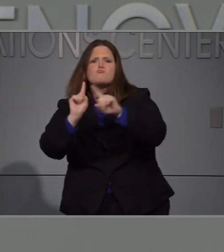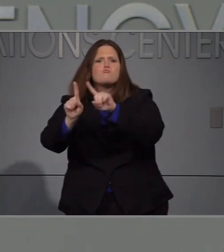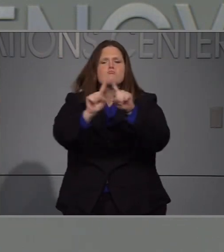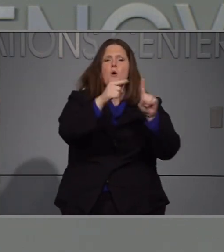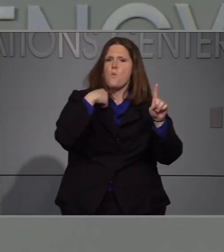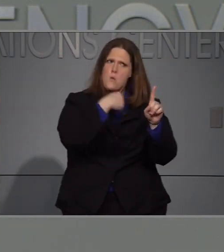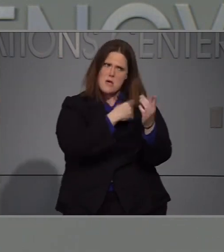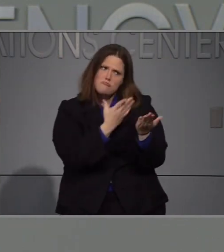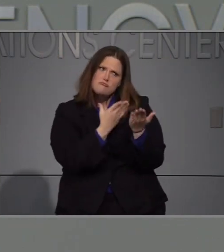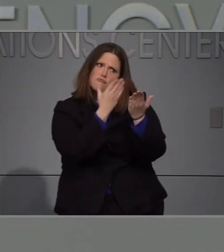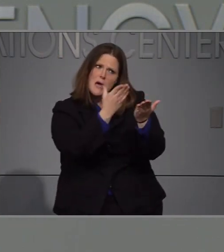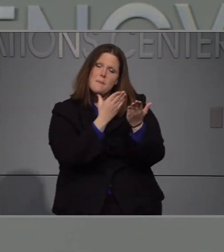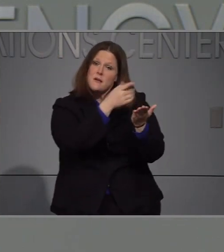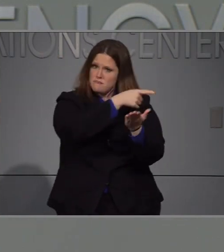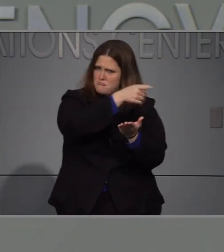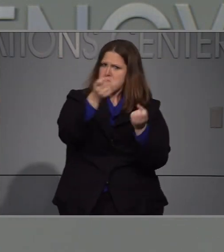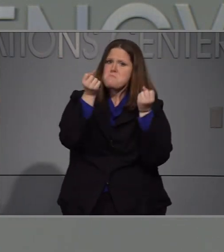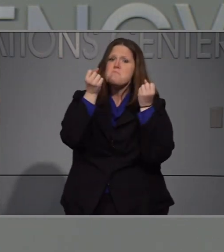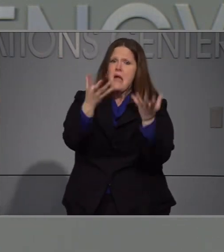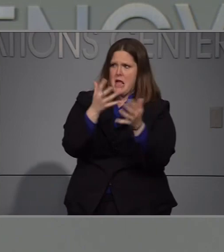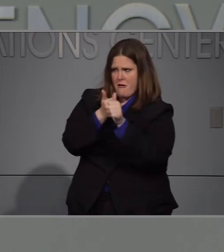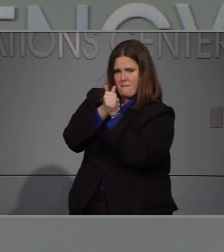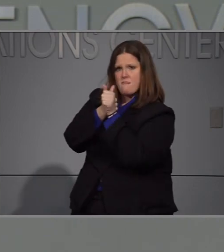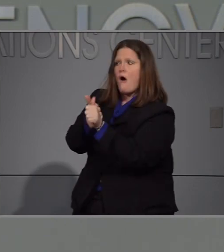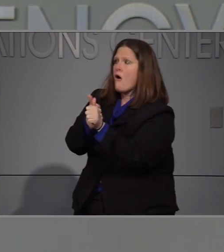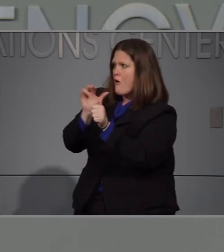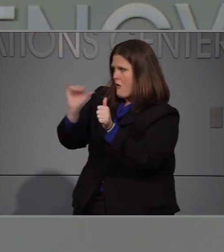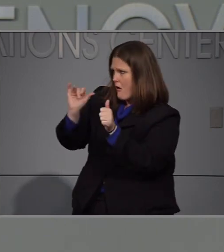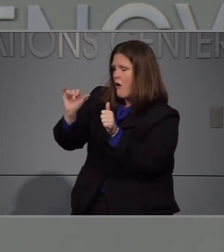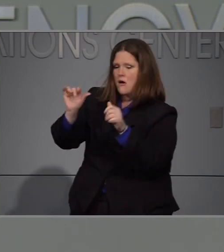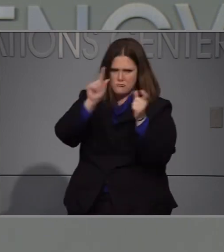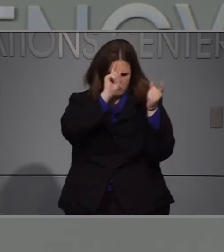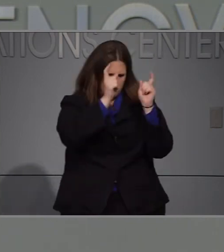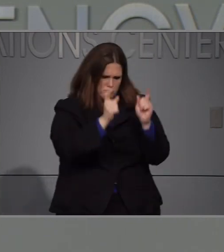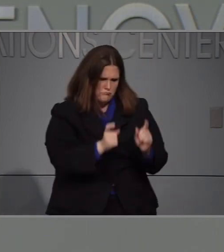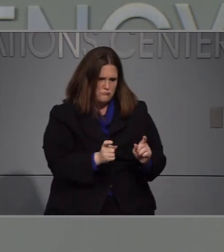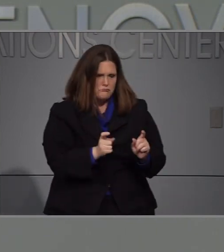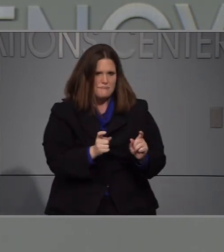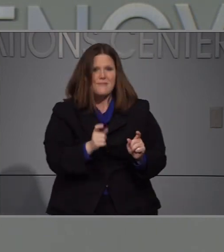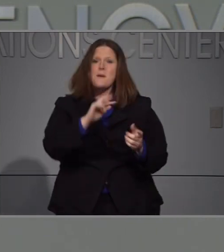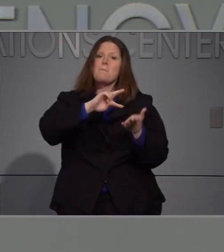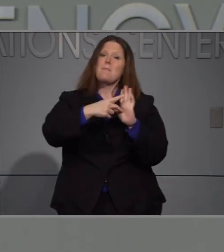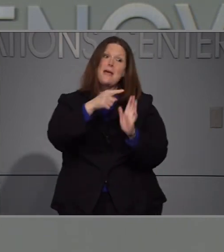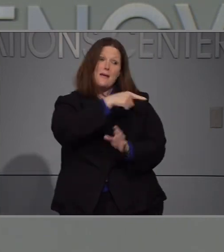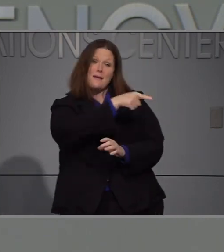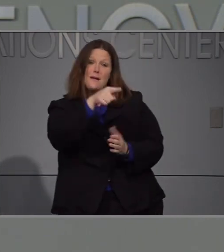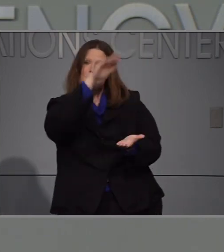Que van a seguir la Y así es de que nosotros vemos escuchando de ningún desafío ni tampoco